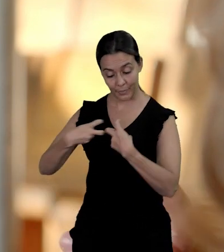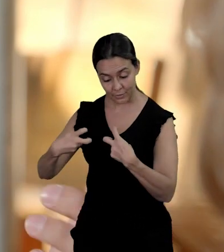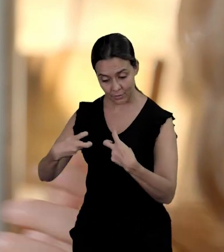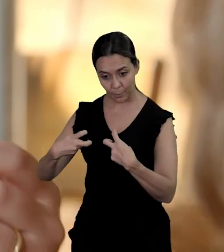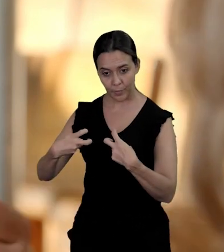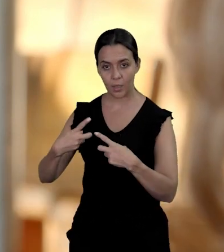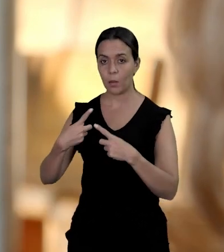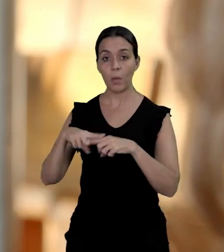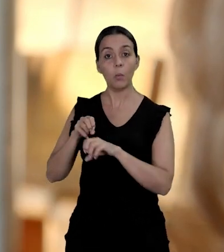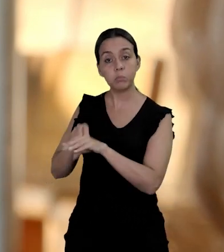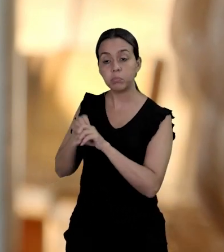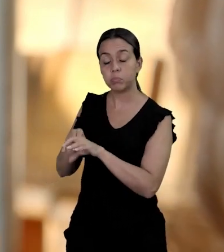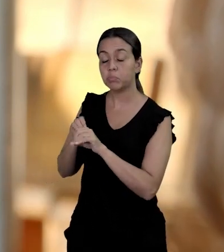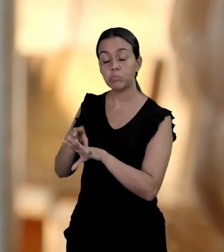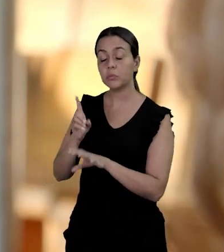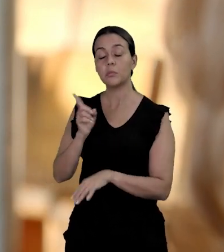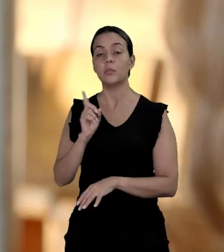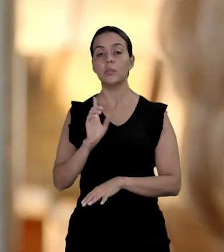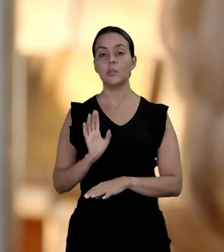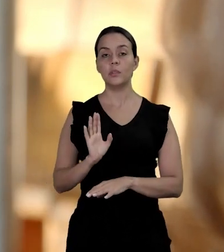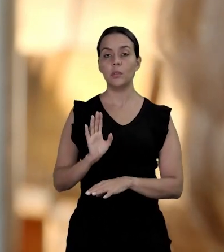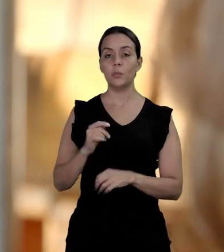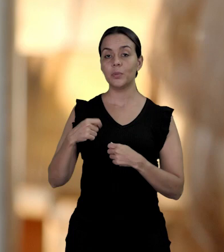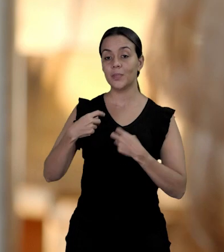mas isso não é ensinado como uma pedagogia.